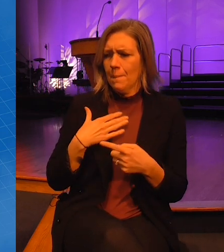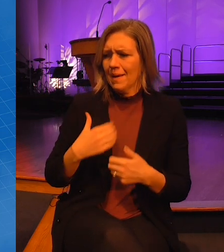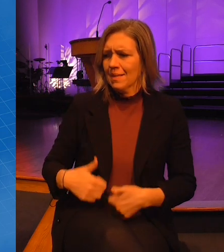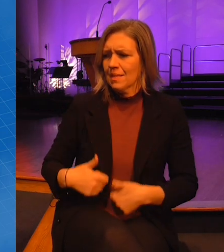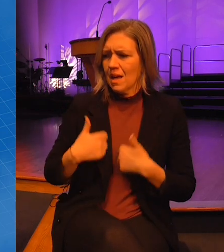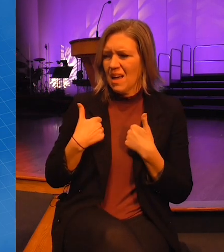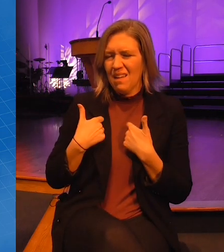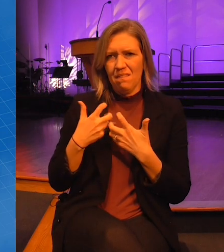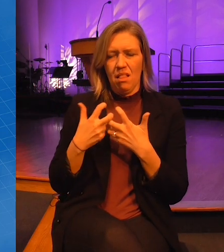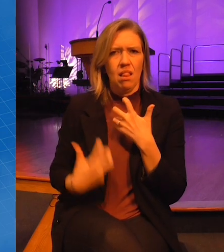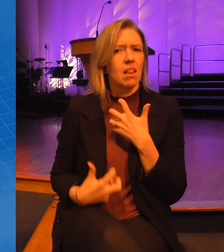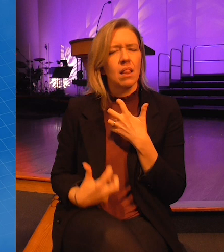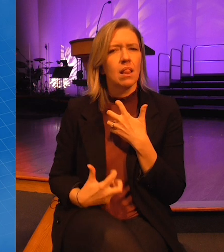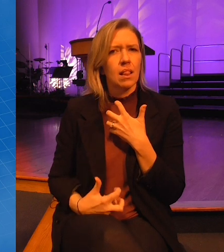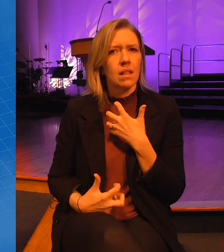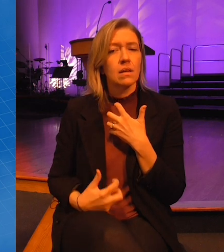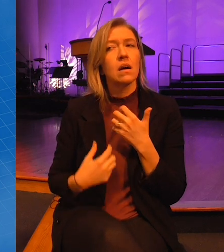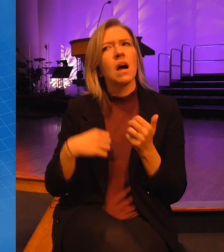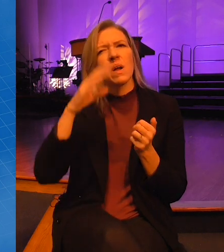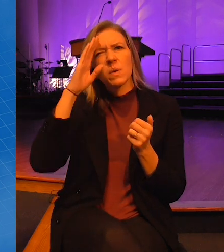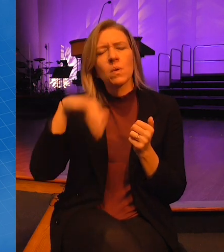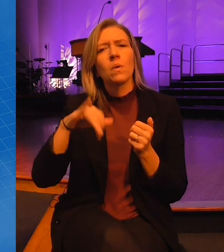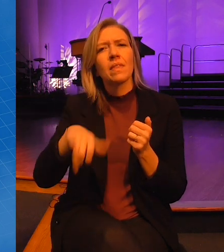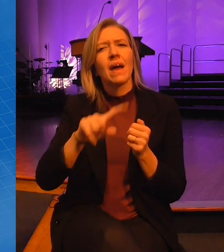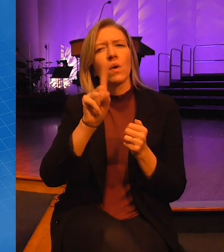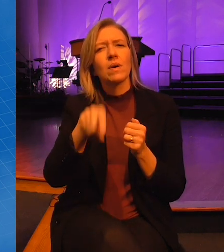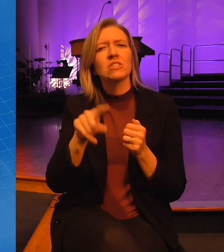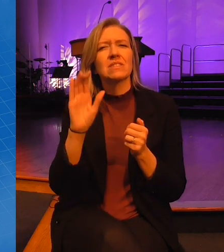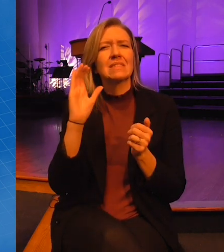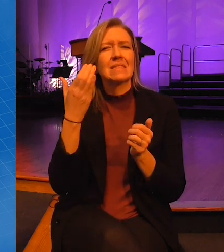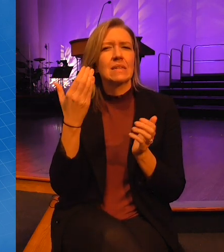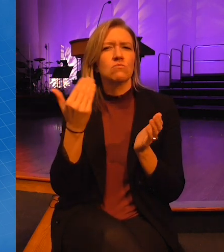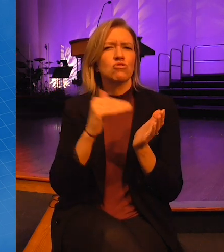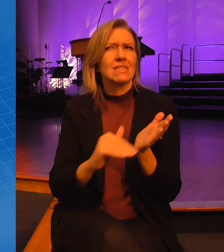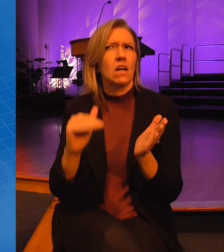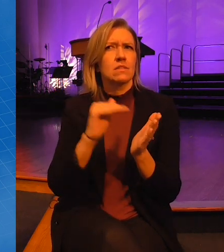hubo un redundancia en esa pregunta y me disculpo pero ya sabes lo que quiero decir, lo que